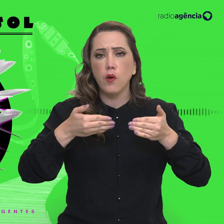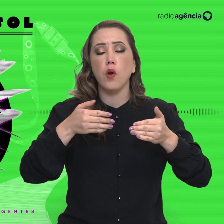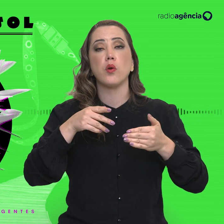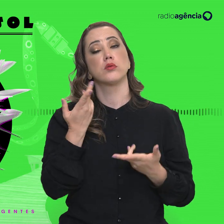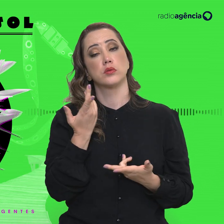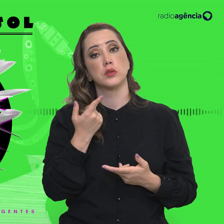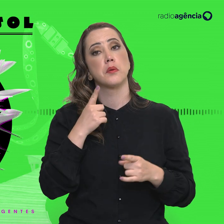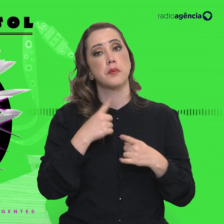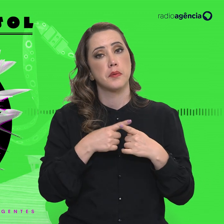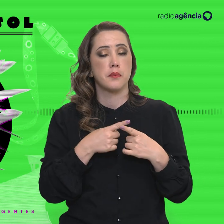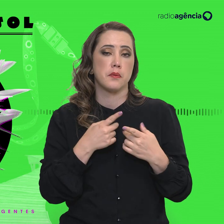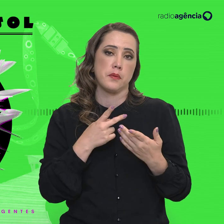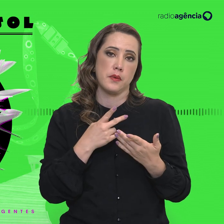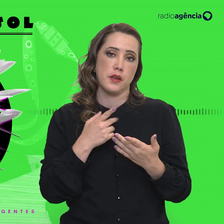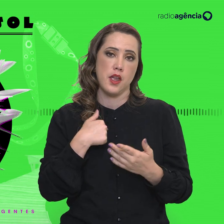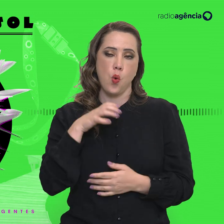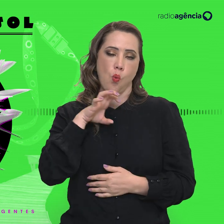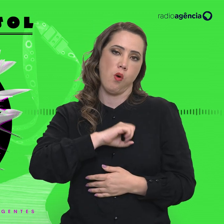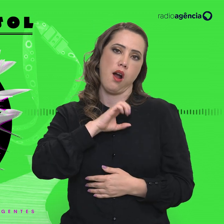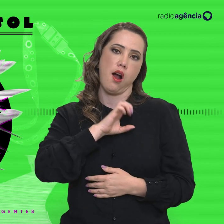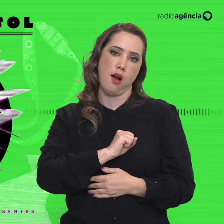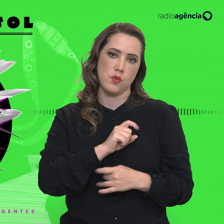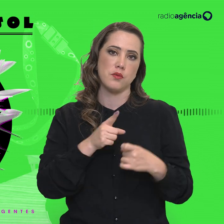[Ana Rosa] Eu amo a medicina, é um hiperfoco meu né?